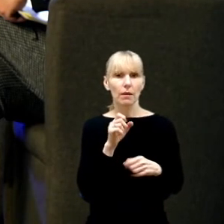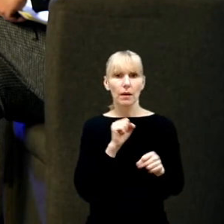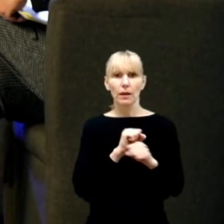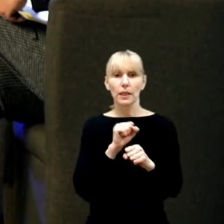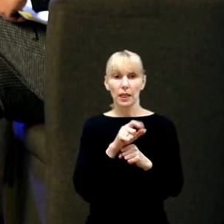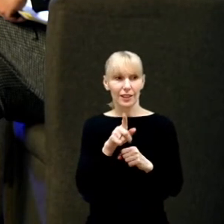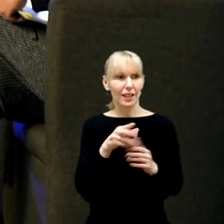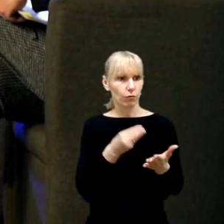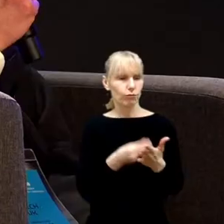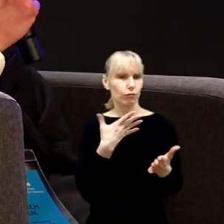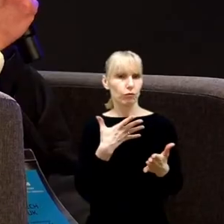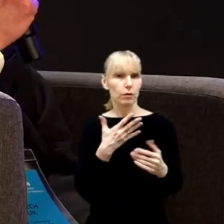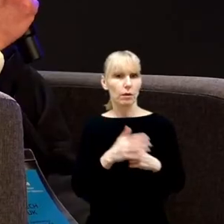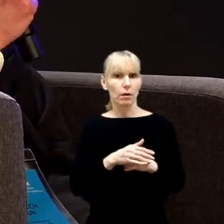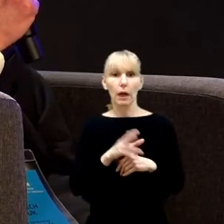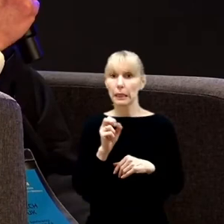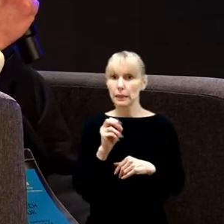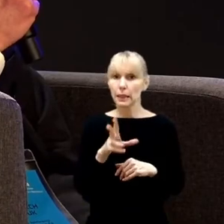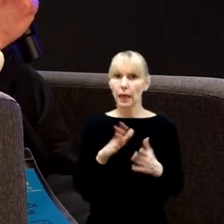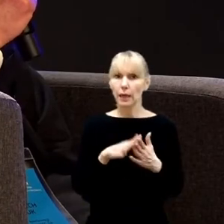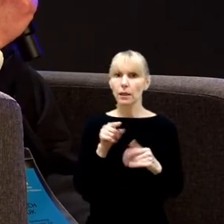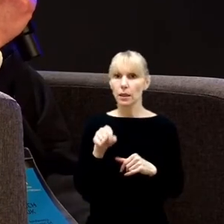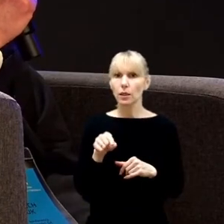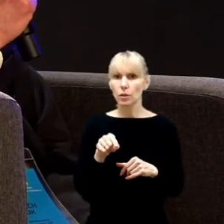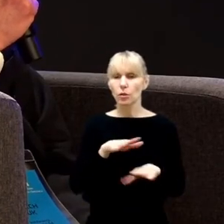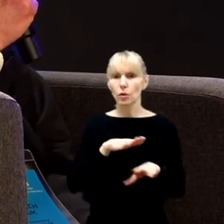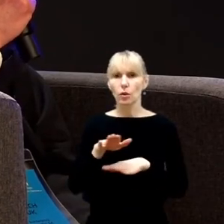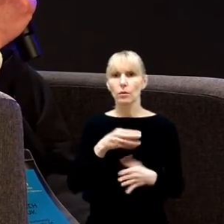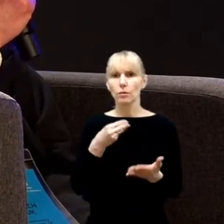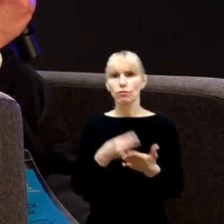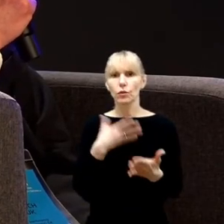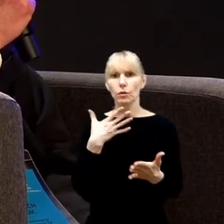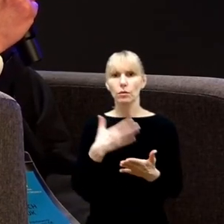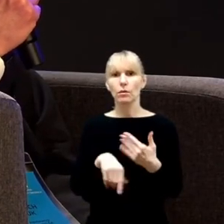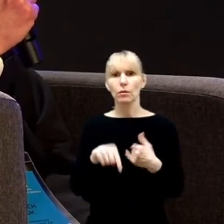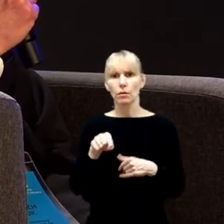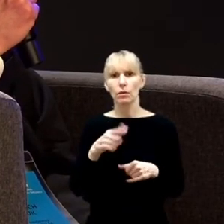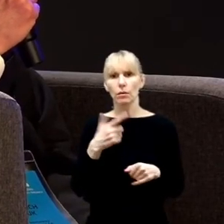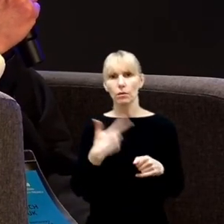no to my mówimy tak, tak jest w tym miejscu dyskonto na przykład 28% do rynku.